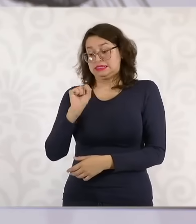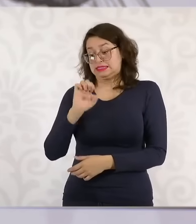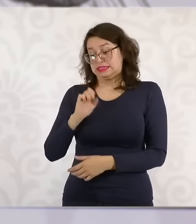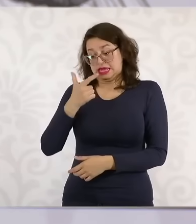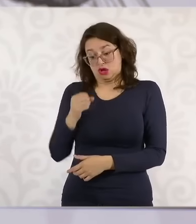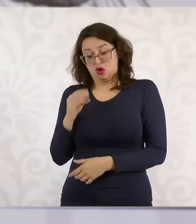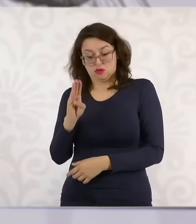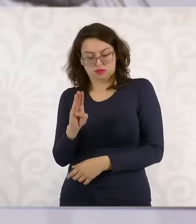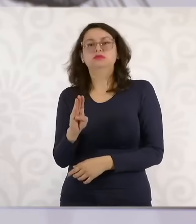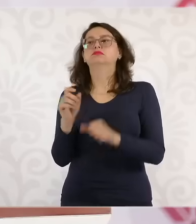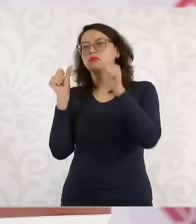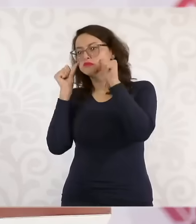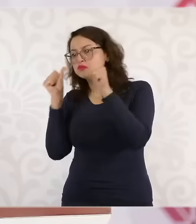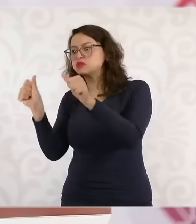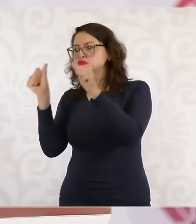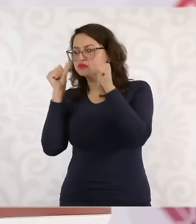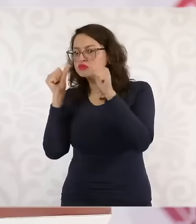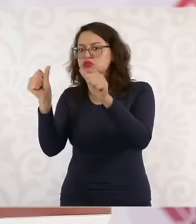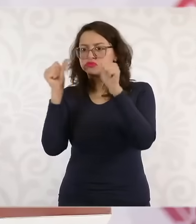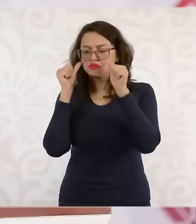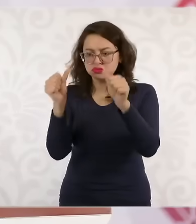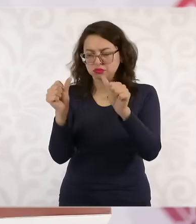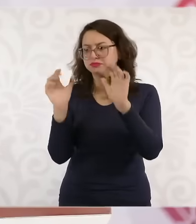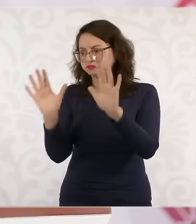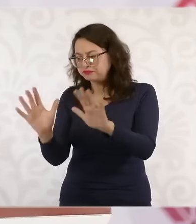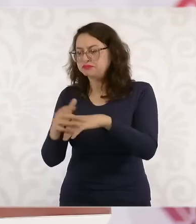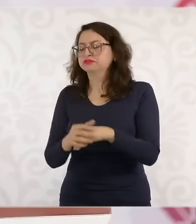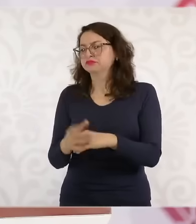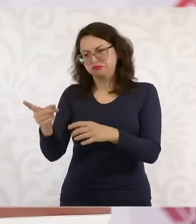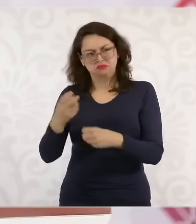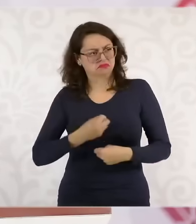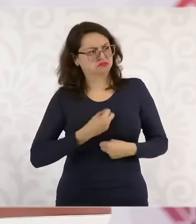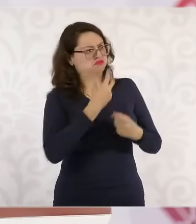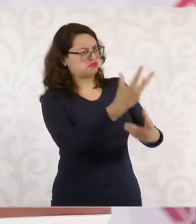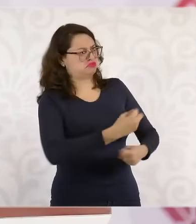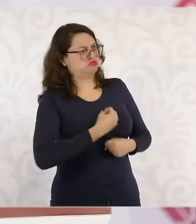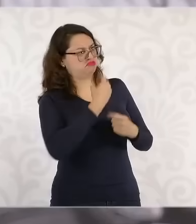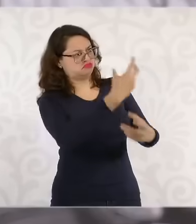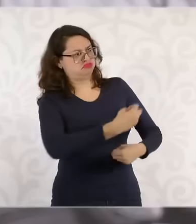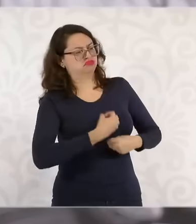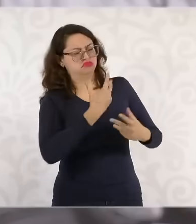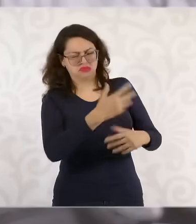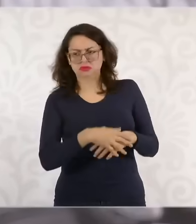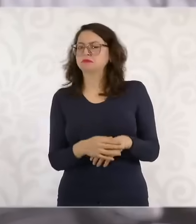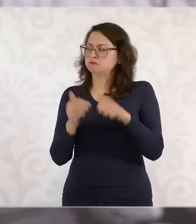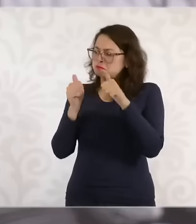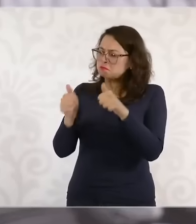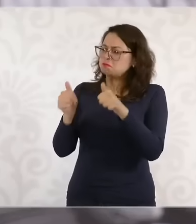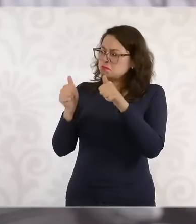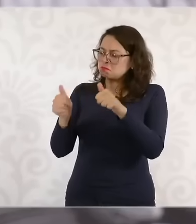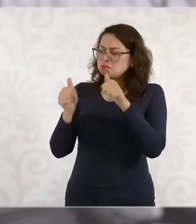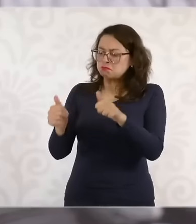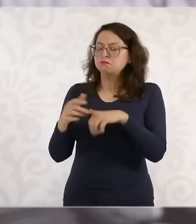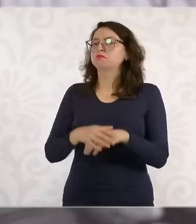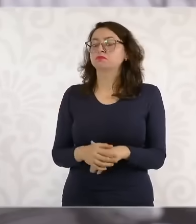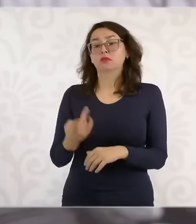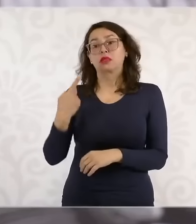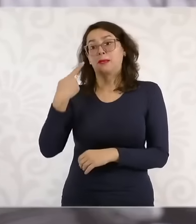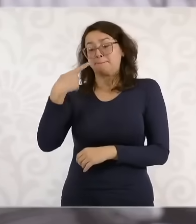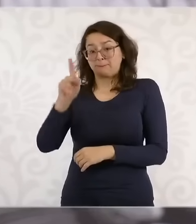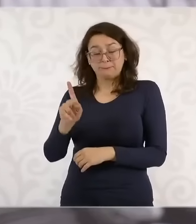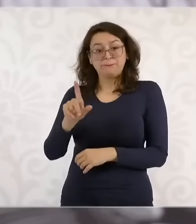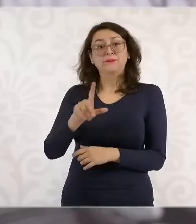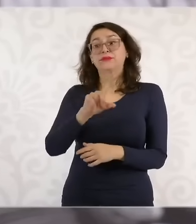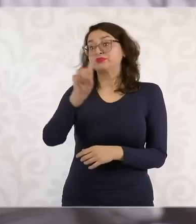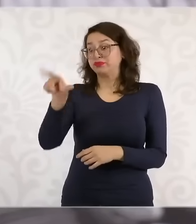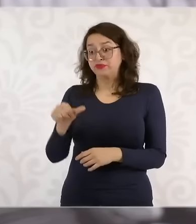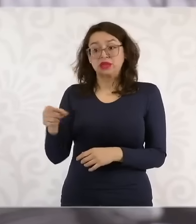Pero también cuando se llegan acuerdos y están en cada uno de los artículos tomados en cuenta en